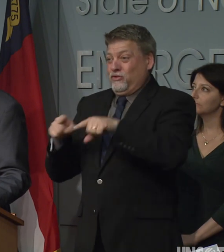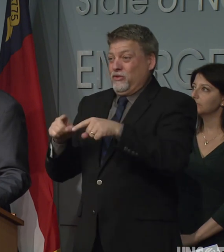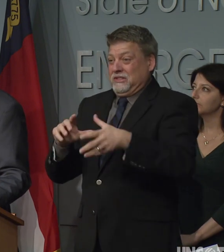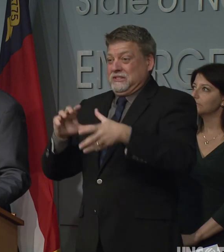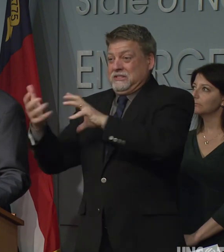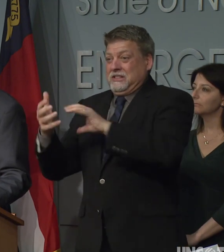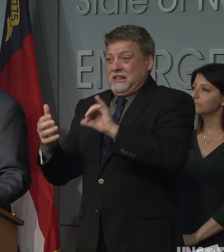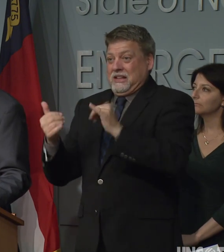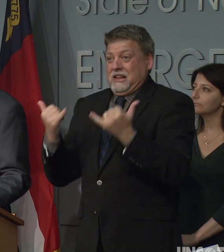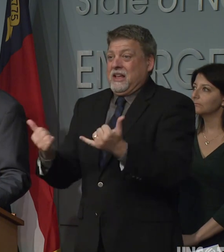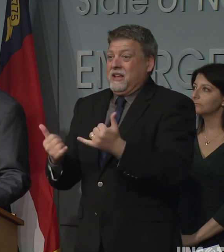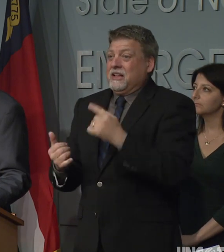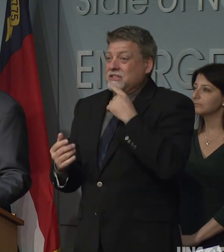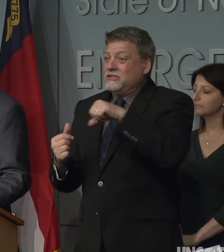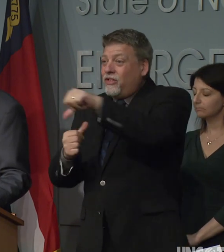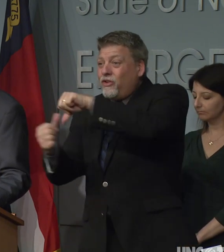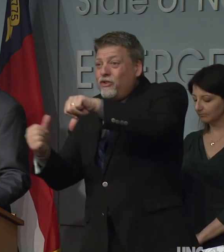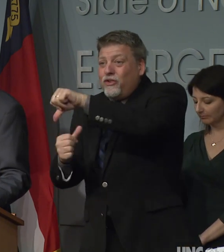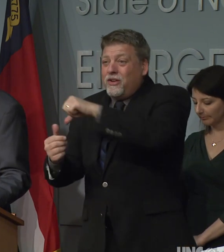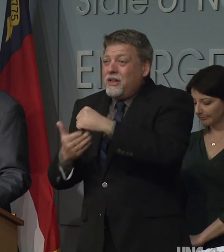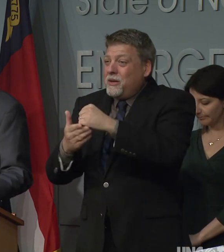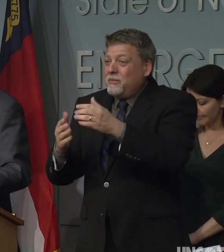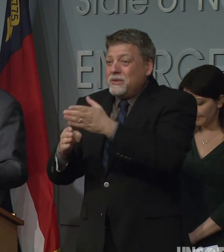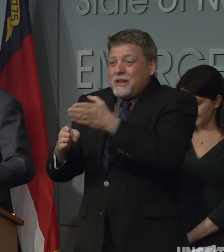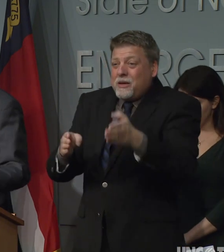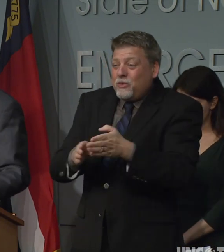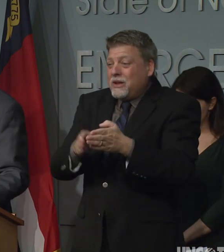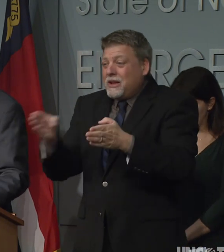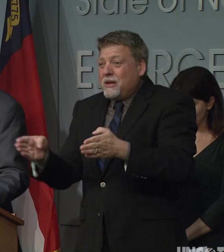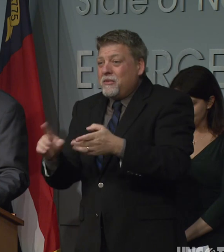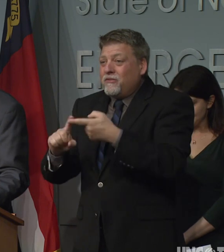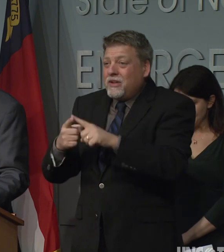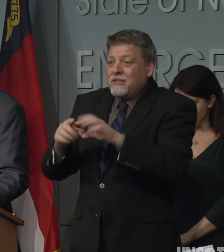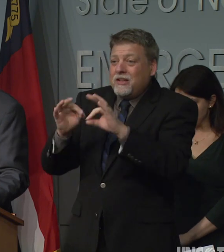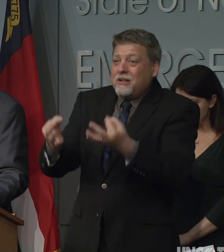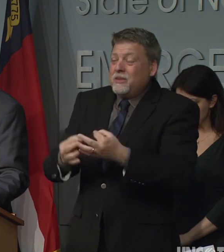Yo he visto han a muchas personas.